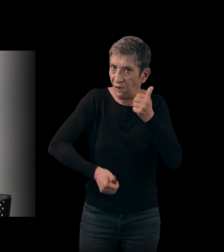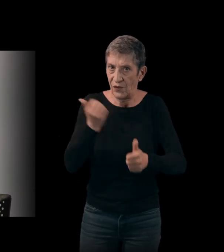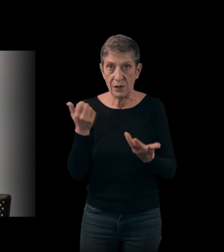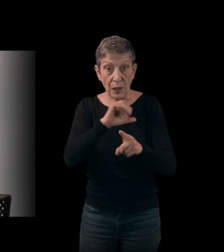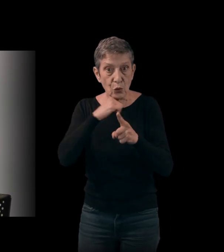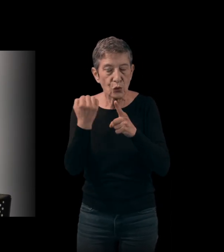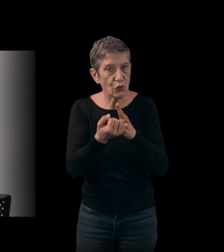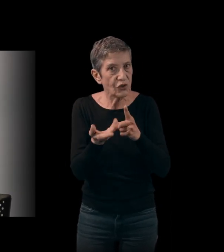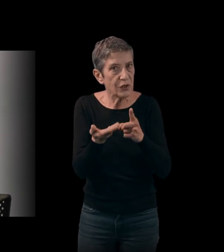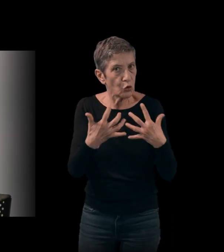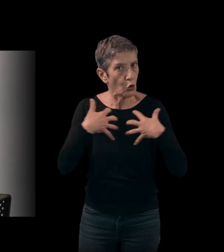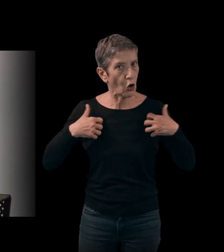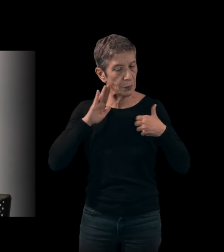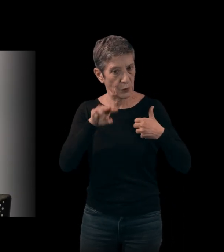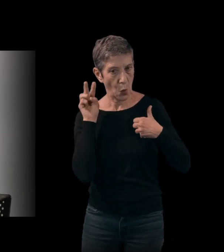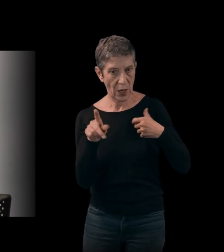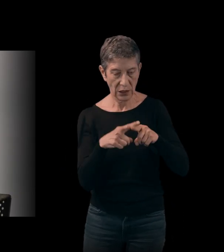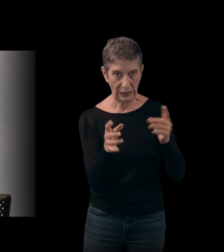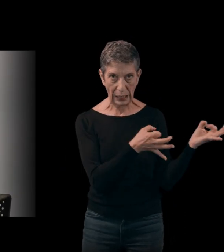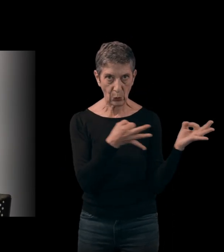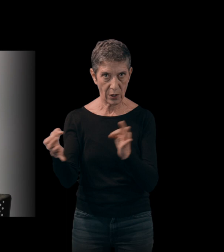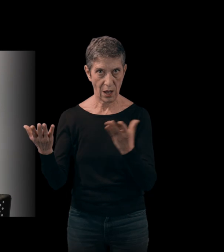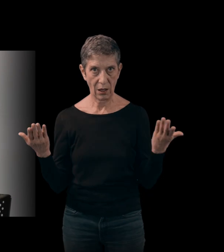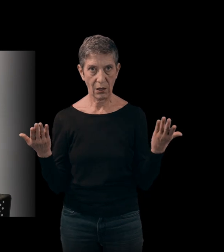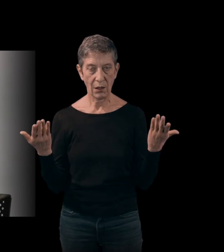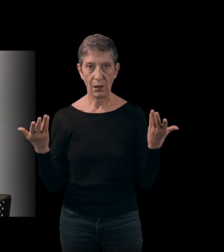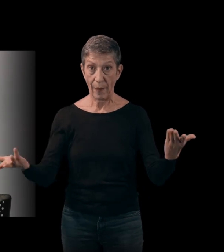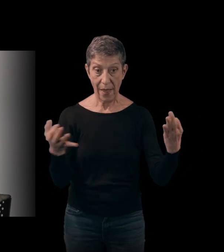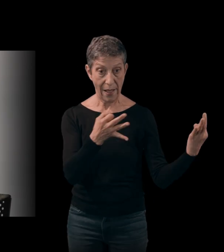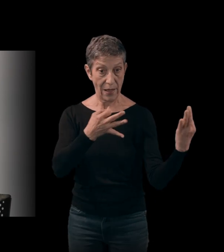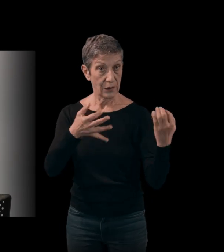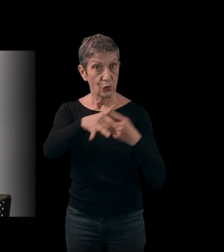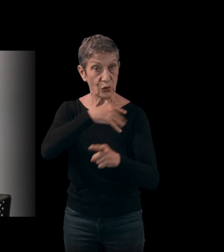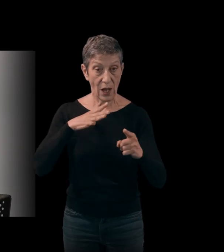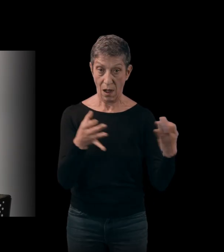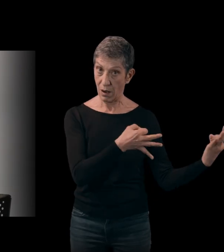Or, s'il y a bien des régularités sociales, c'est aussi parce qu'il y a tout le temps du mouvement et des transformations.